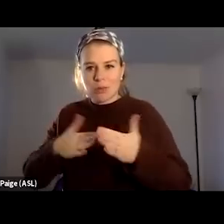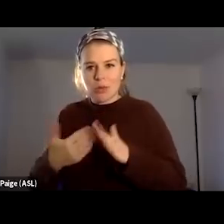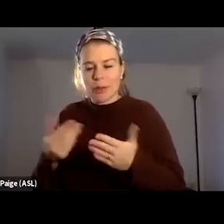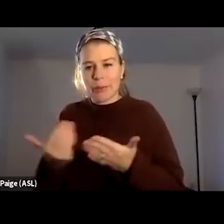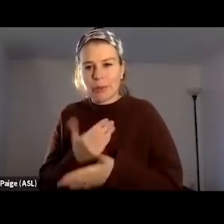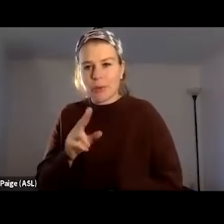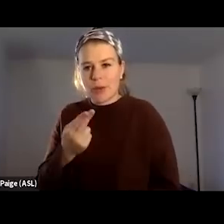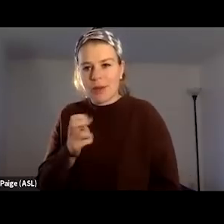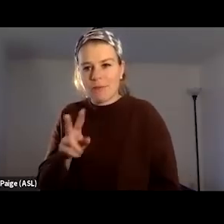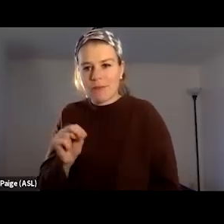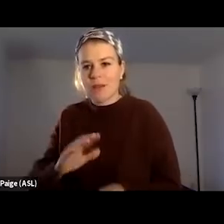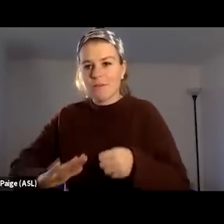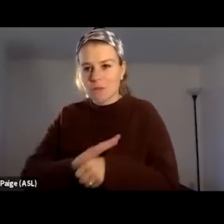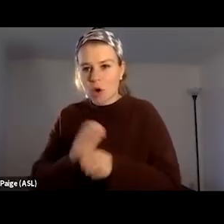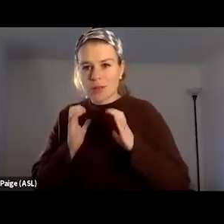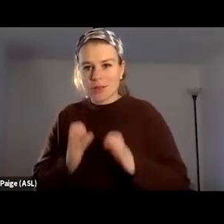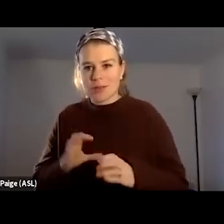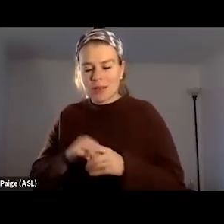y ciudadanos plenos en nuestra sociedad democrática.